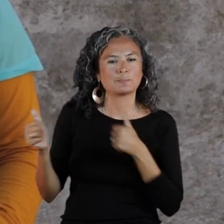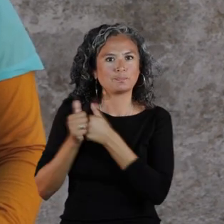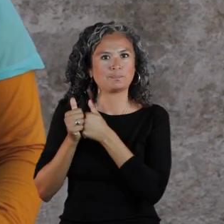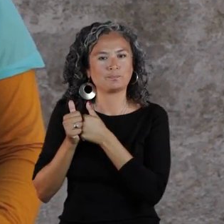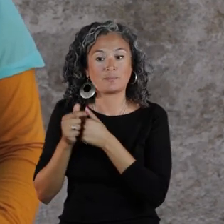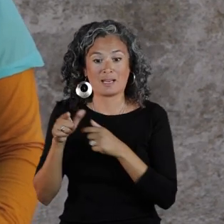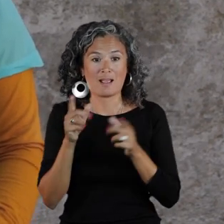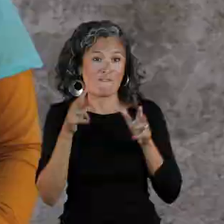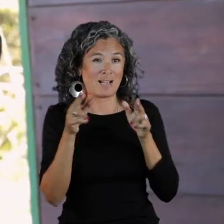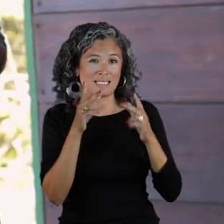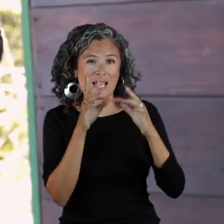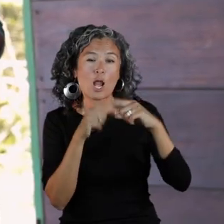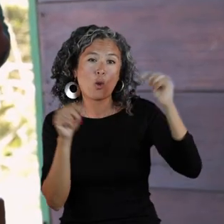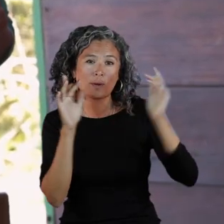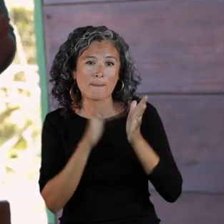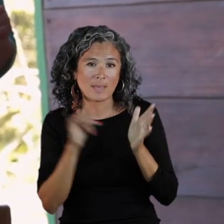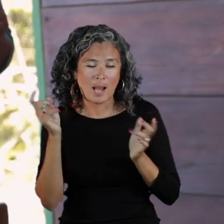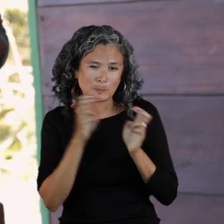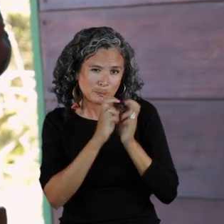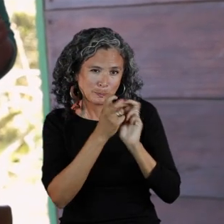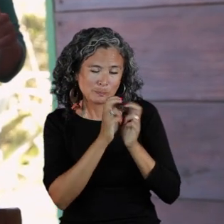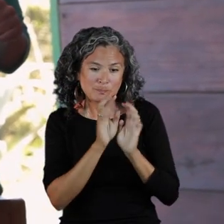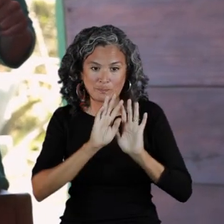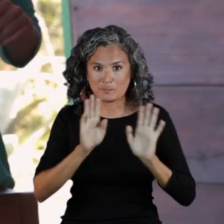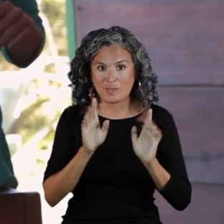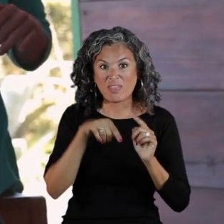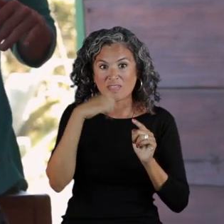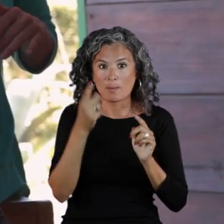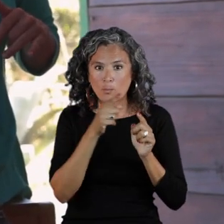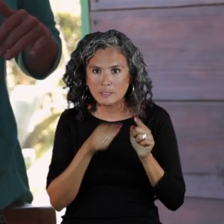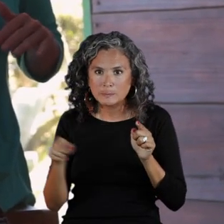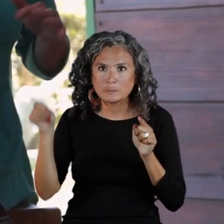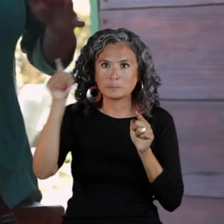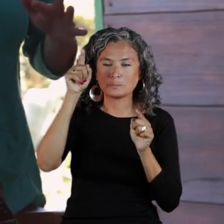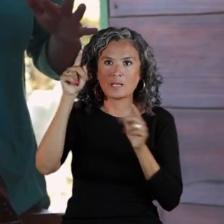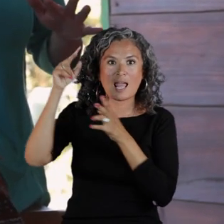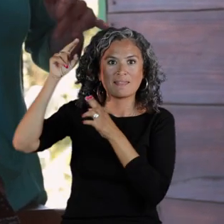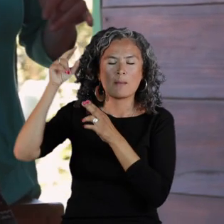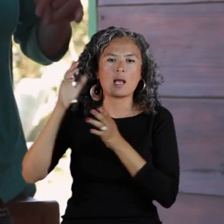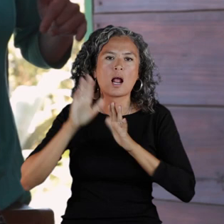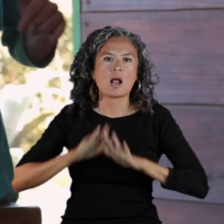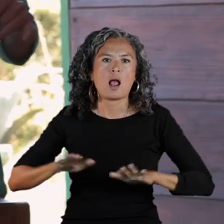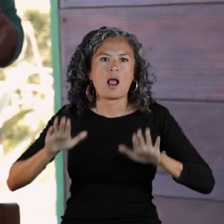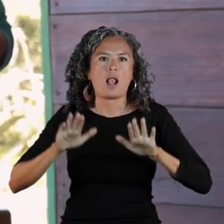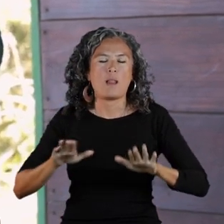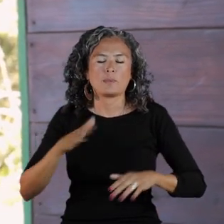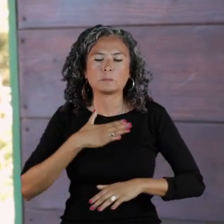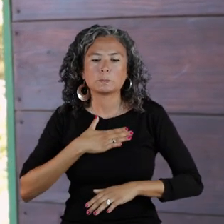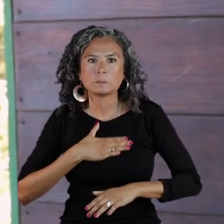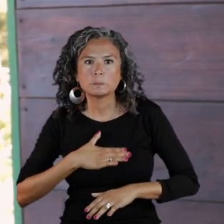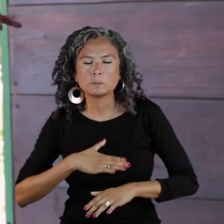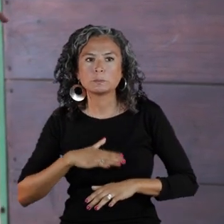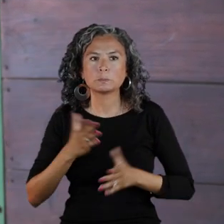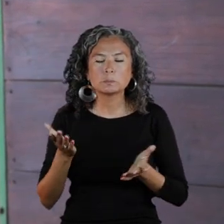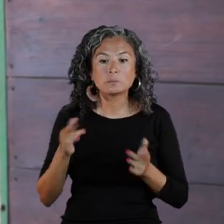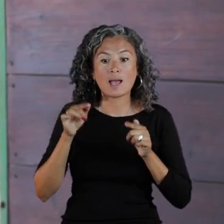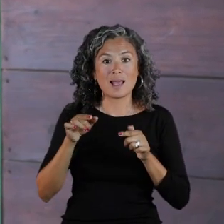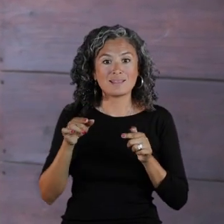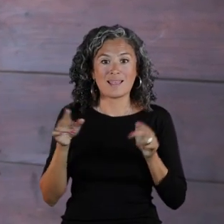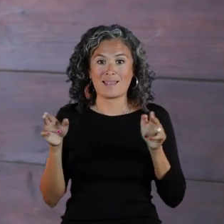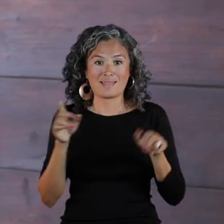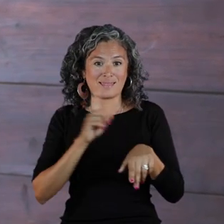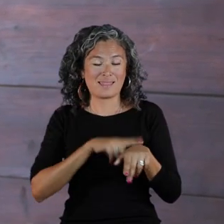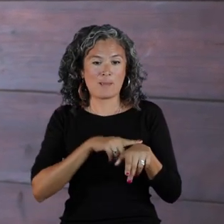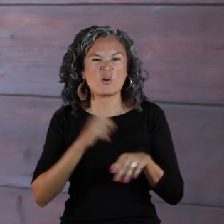Luego de esa fase de “luna de miel” aparece la calma, y ahí se toman decisiones de las